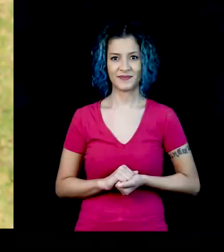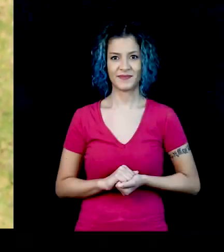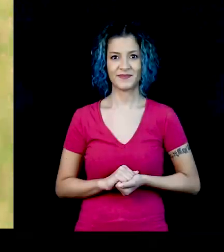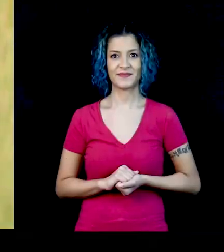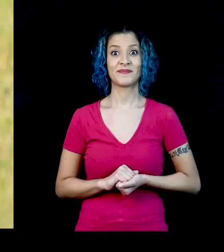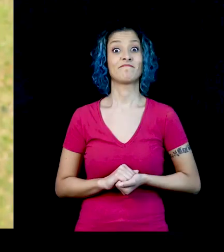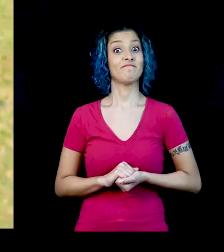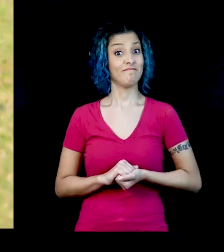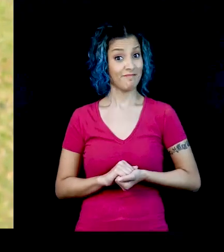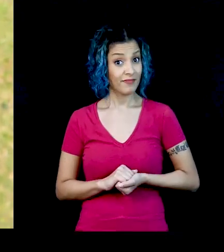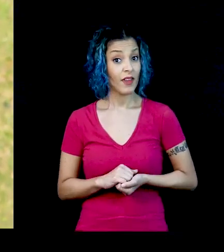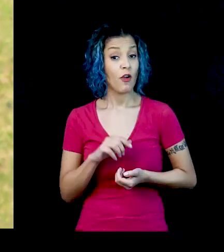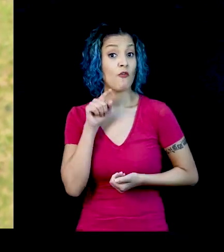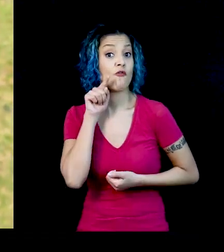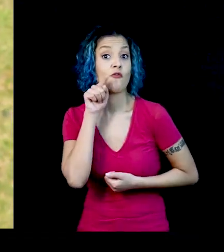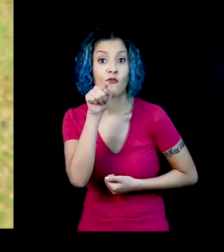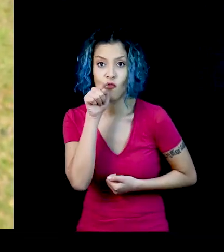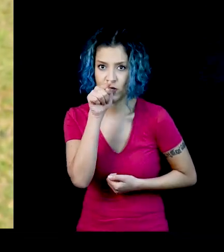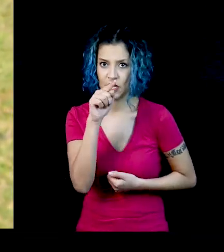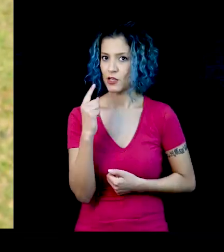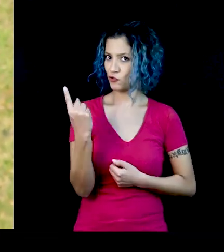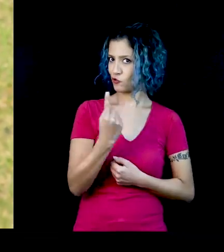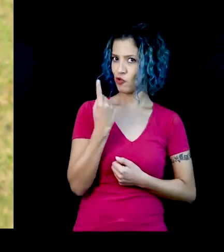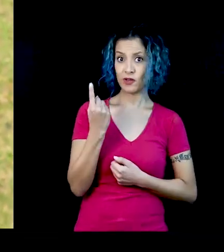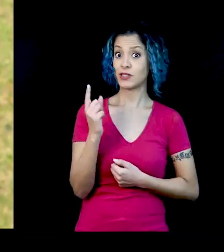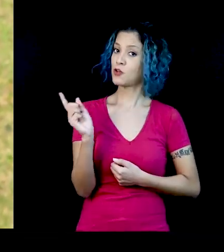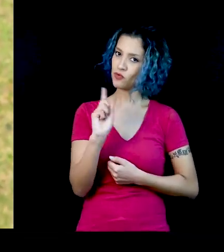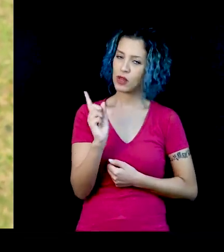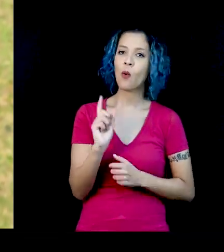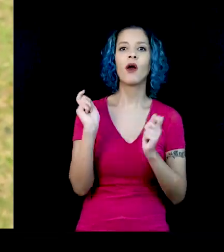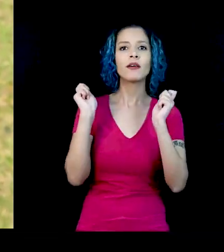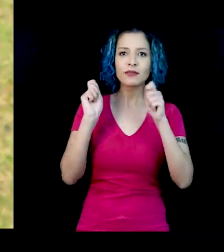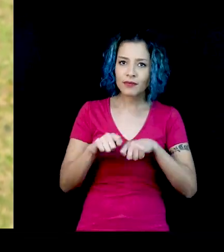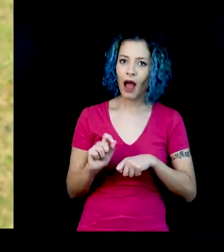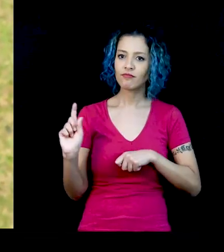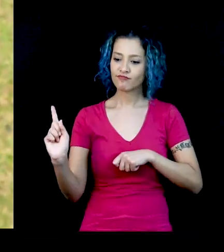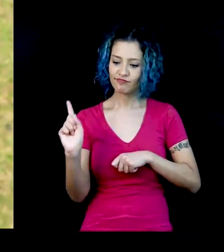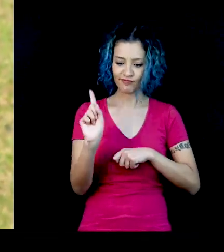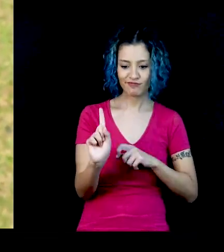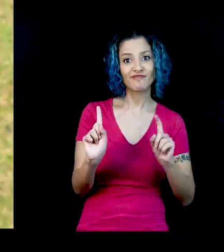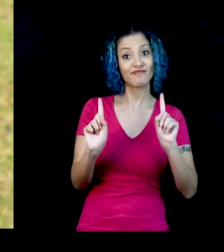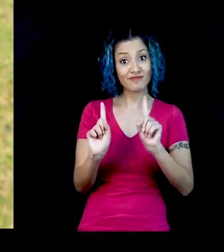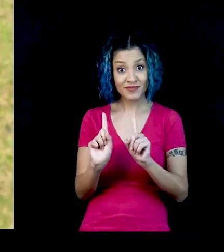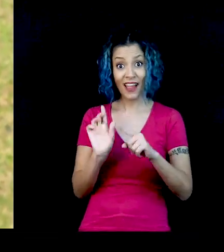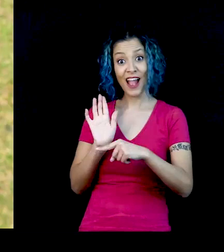E tudo isso pode ser feito junto com outra pessoa.